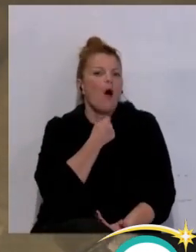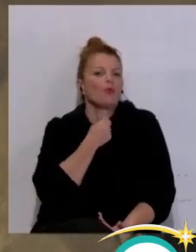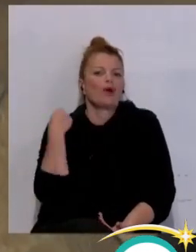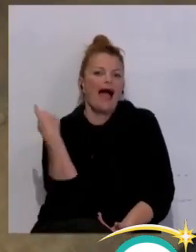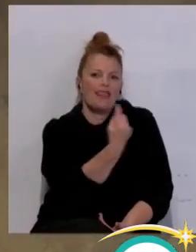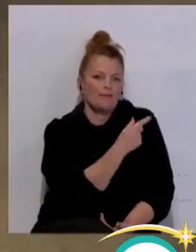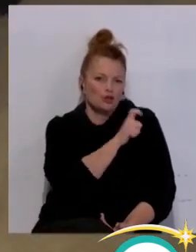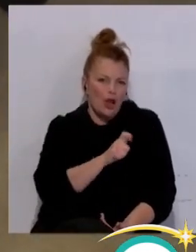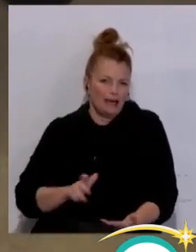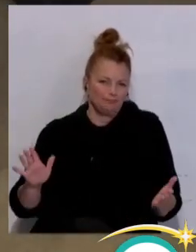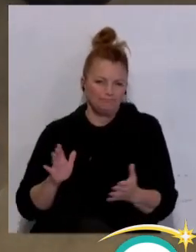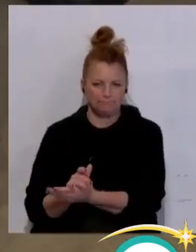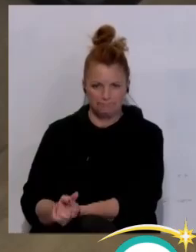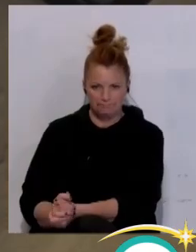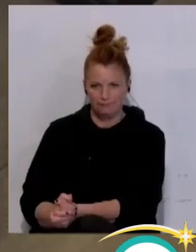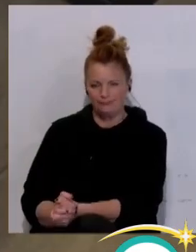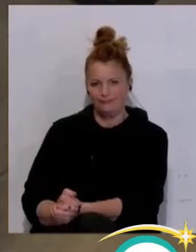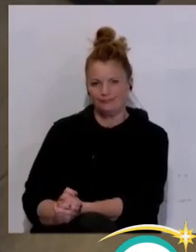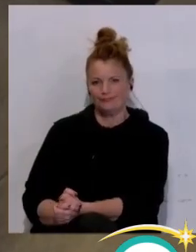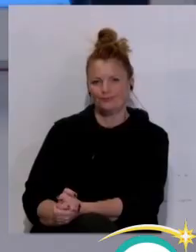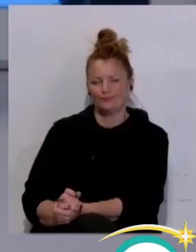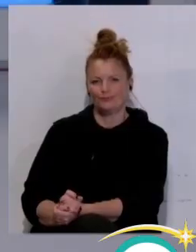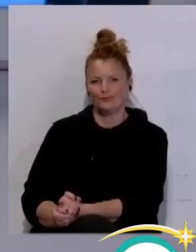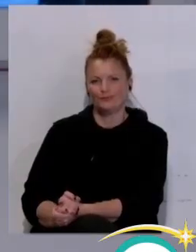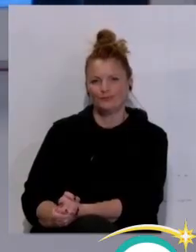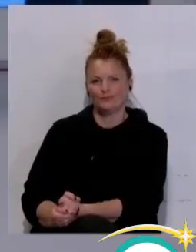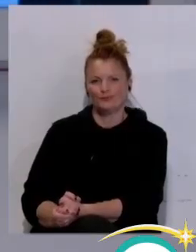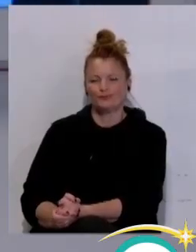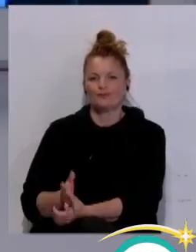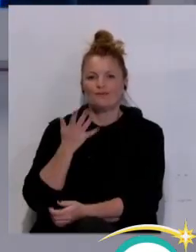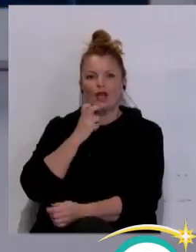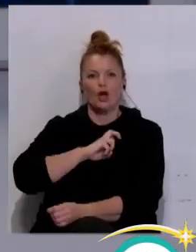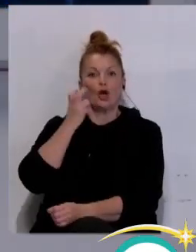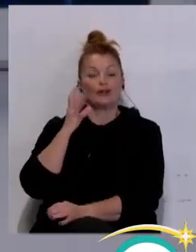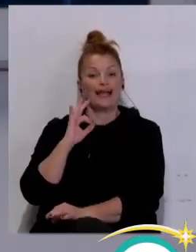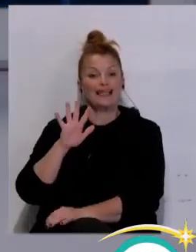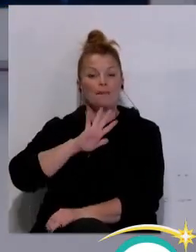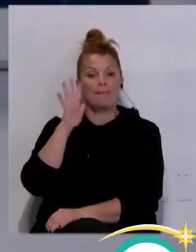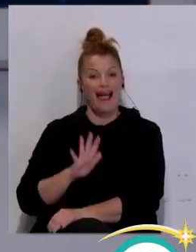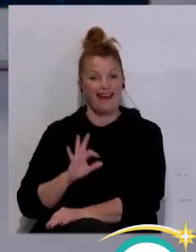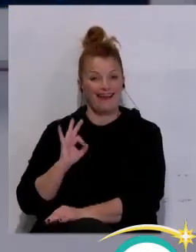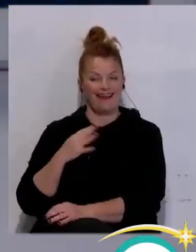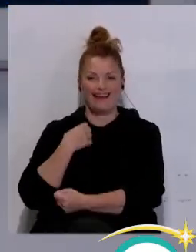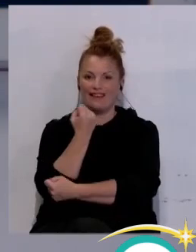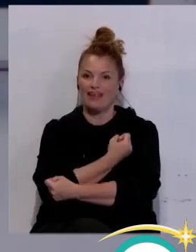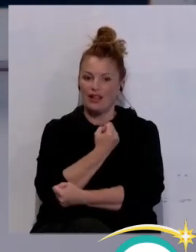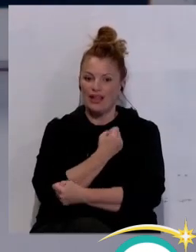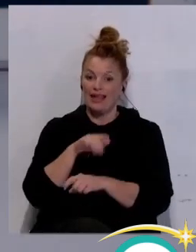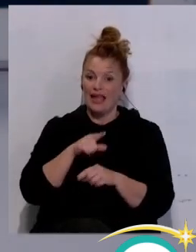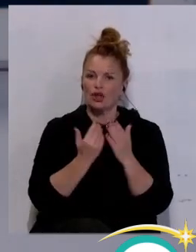consumidor y otra de las imágenes navideñas que nos deja la ciudad estos días ha sido la